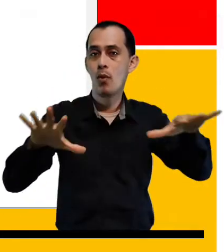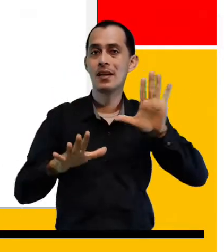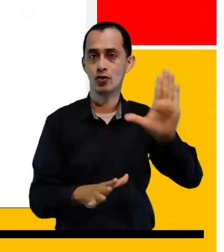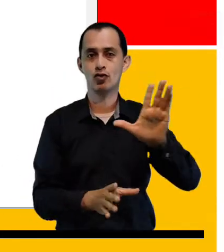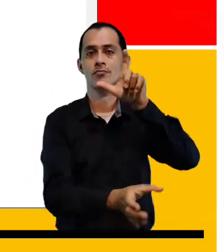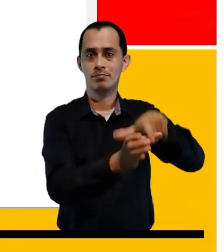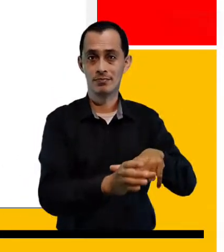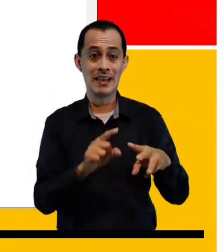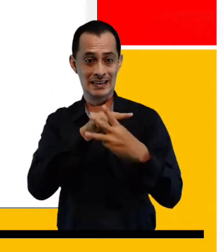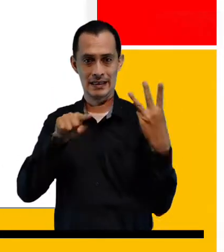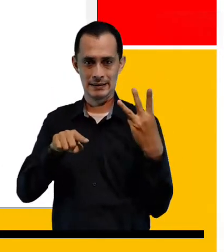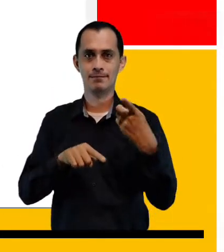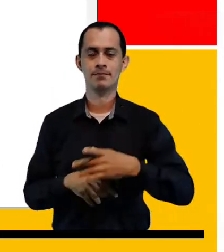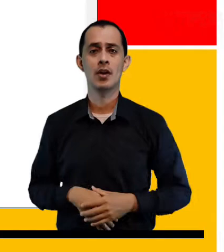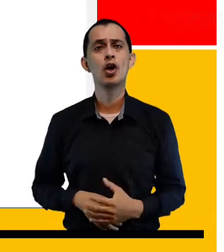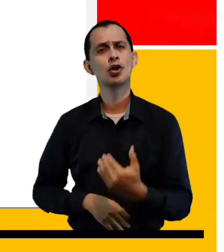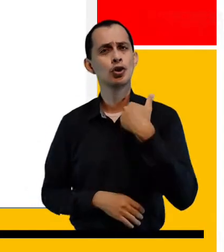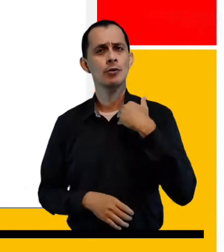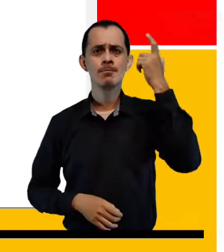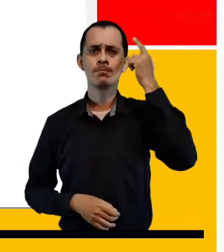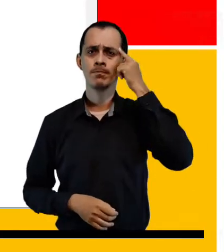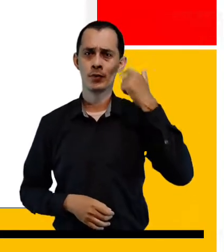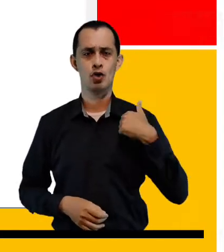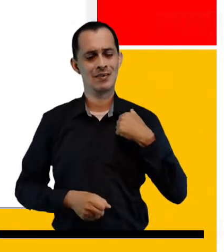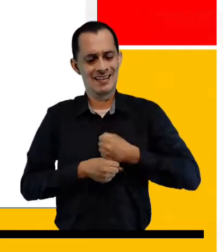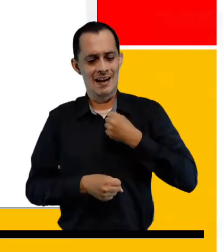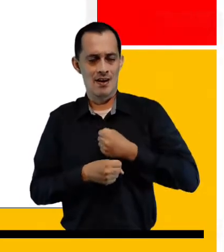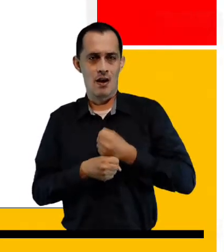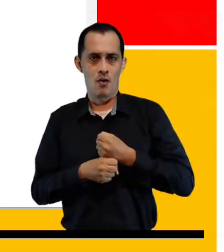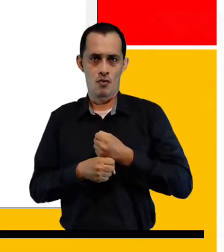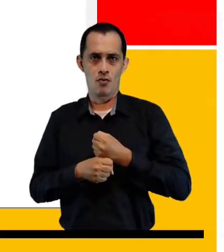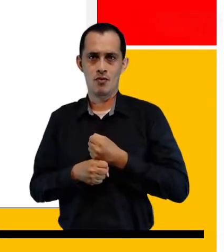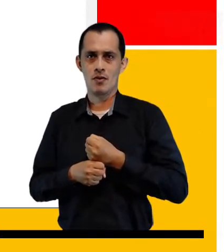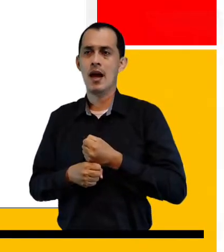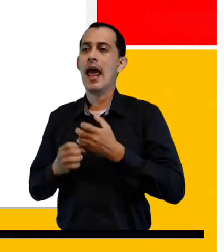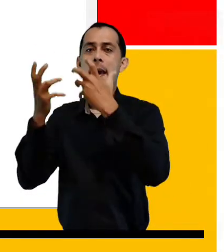opciones que existen para los servidores públicos, pero la de contratistas es bastante similar.